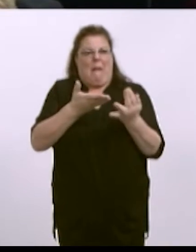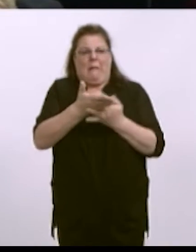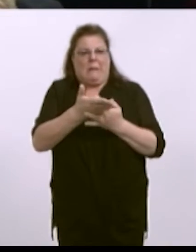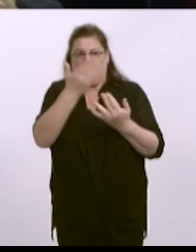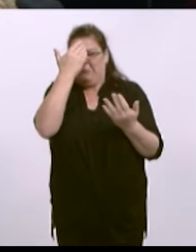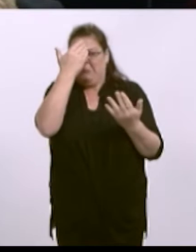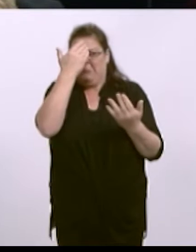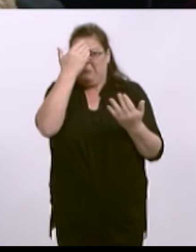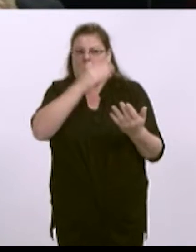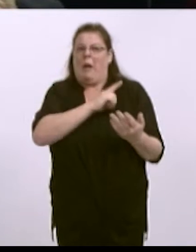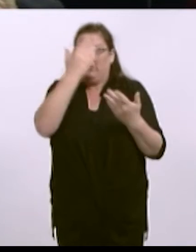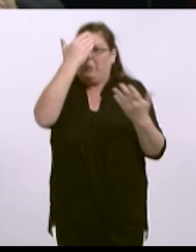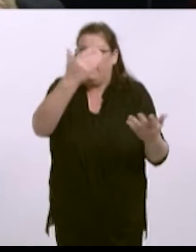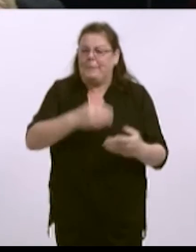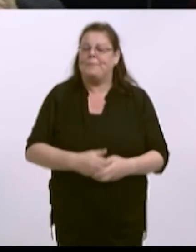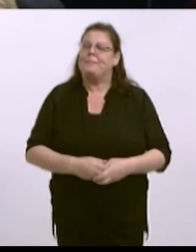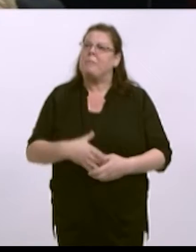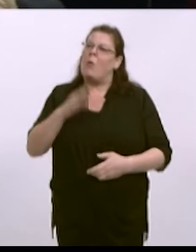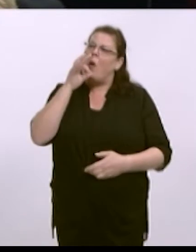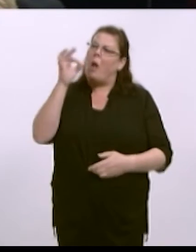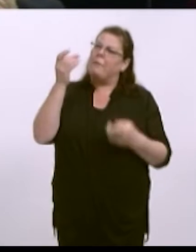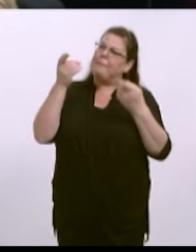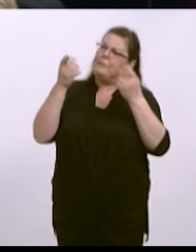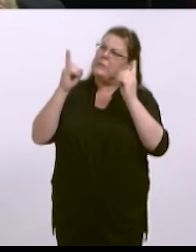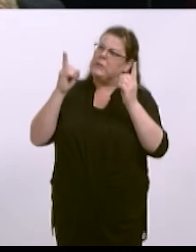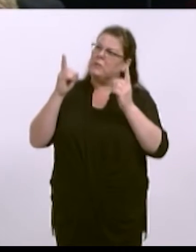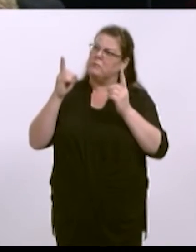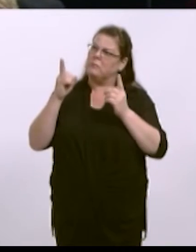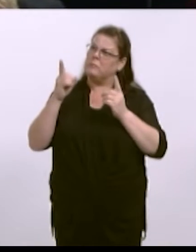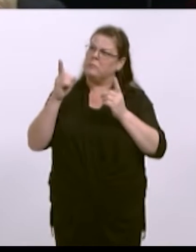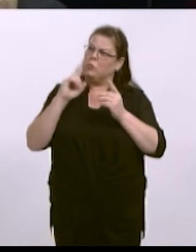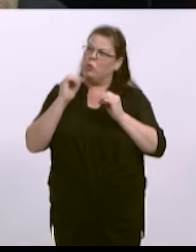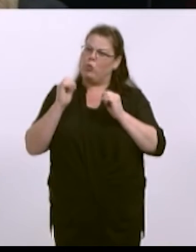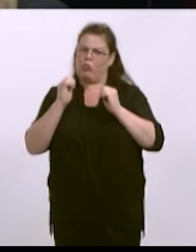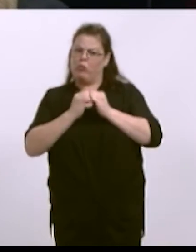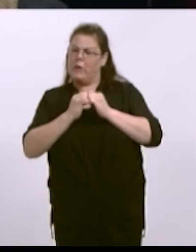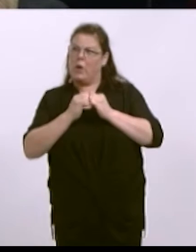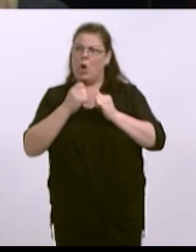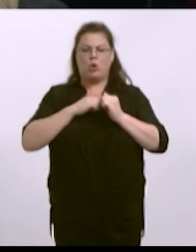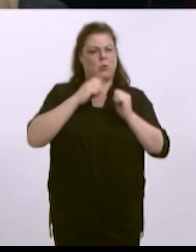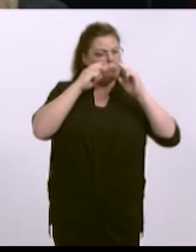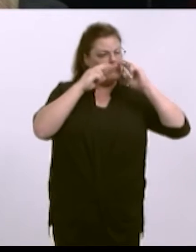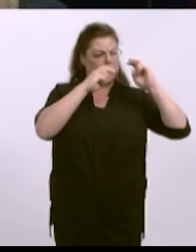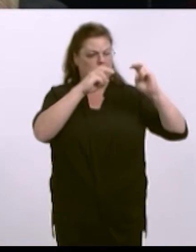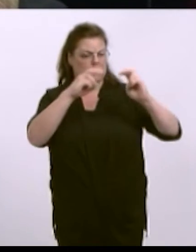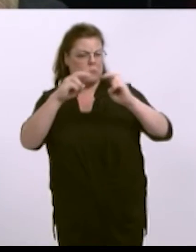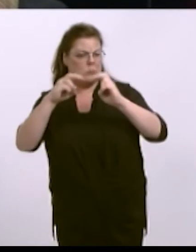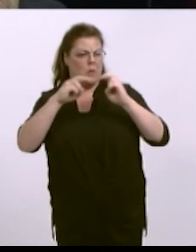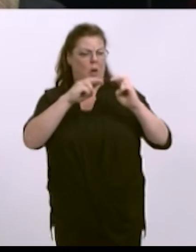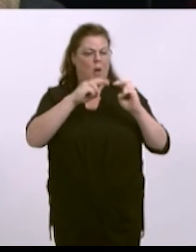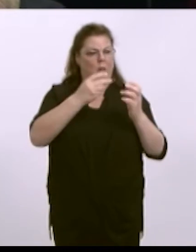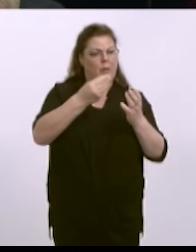dylai dadansoddiad o gost yn erbyn budd gael ei gyhoeddi gan Openreach fel bod pobl, yn